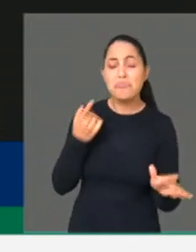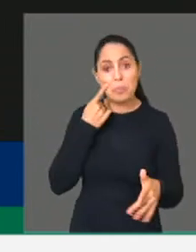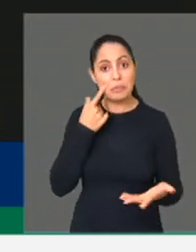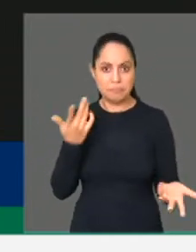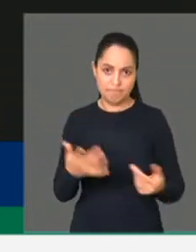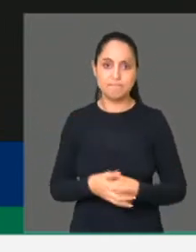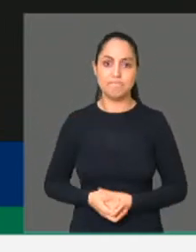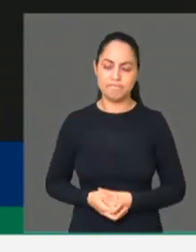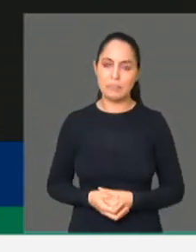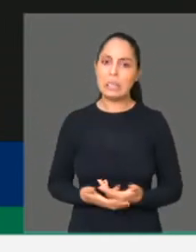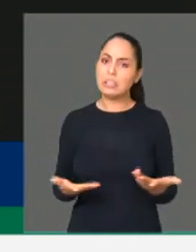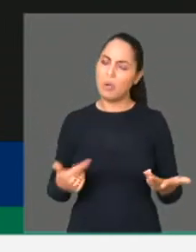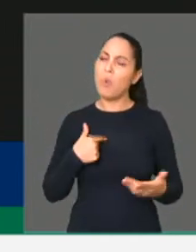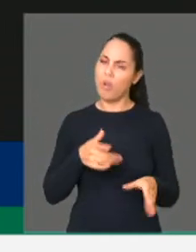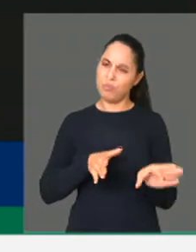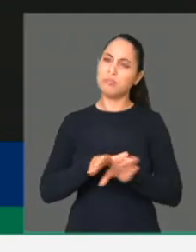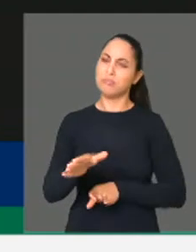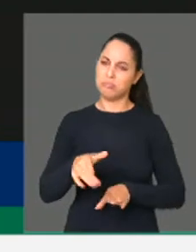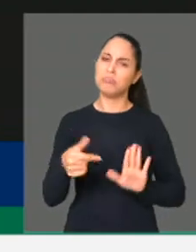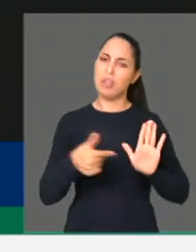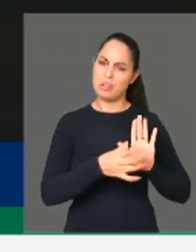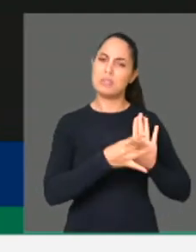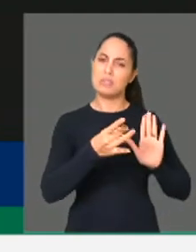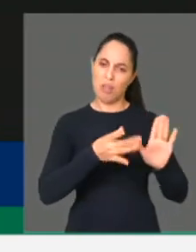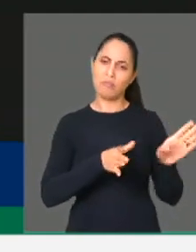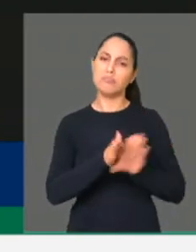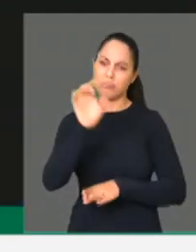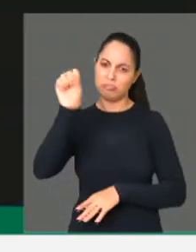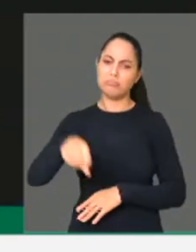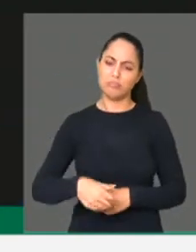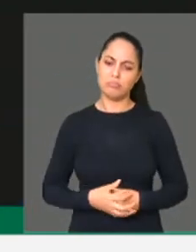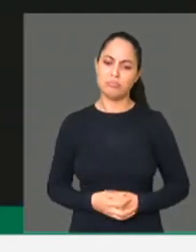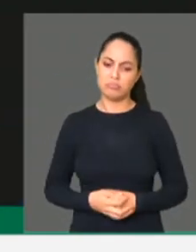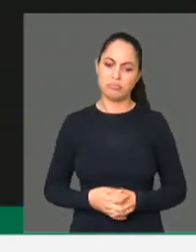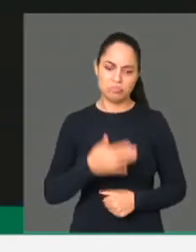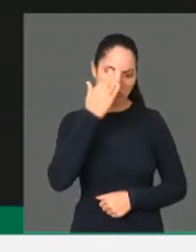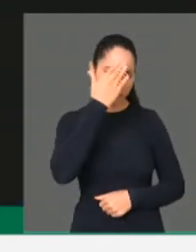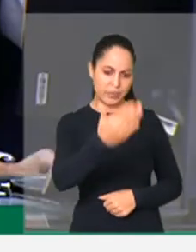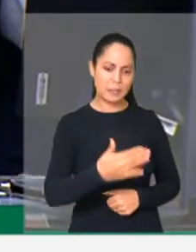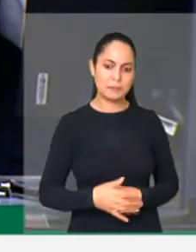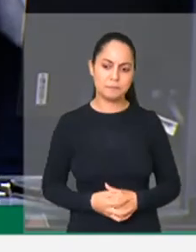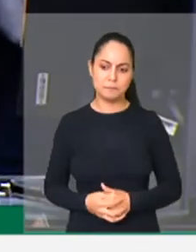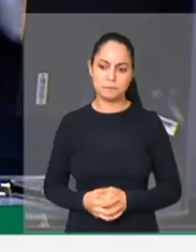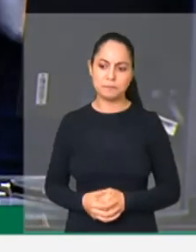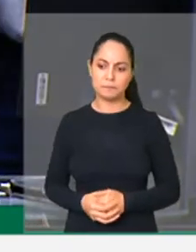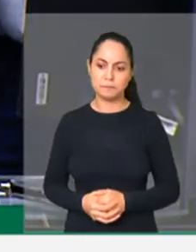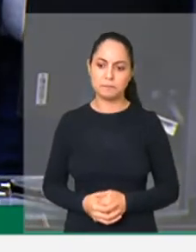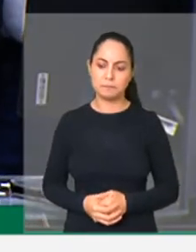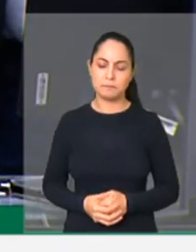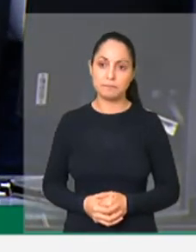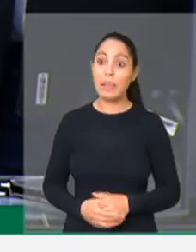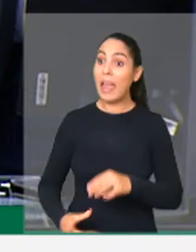[PRESIDENTE]: AGORA PRECATÓRIO LU IU... DEPUTADO ALENCAR SANTANA BRAGA JÁ CHAMEI DEPOIS DE V.EXA. EU LHE CHAMEI 4 VEZES. -- [DEPUTADO]: MAS ELE